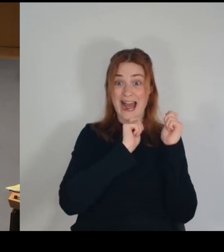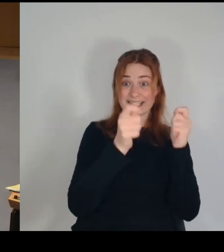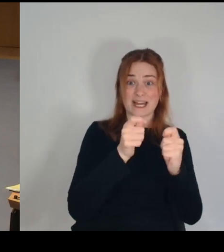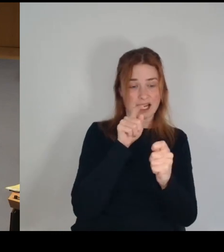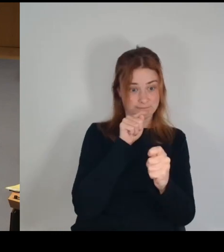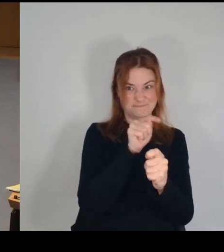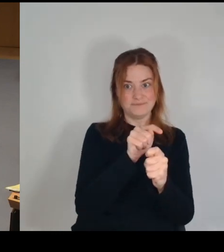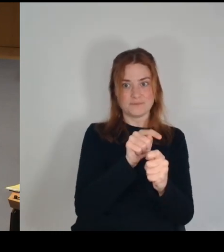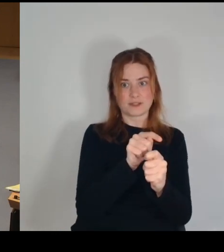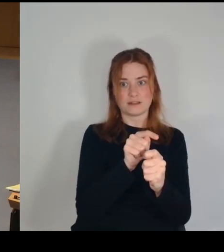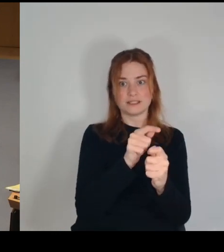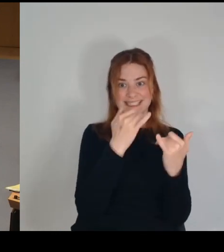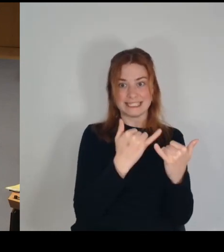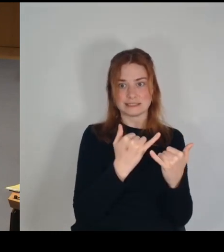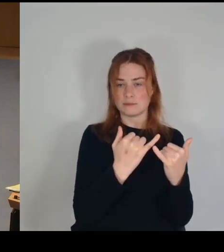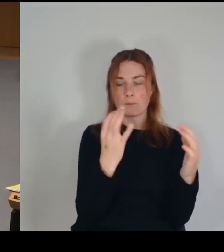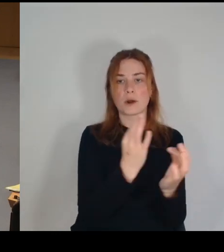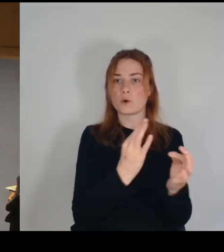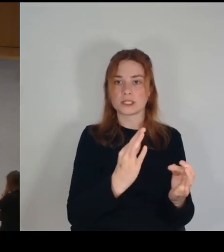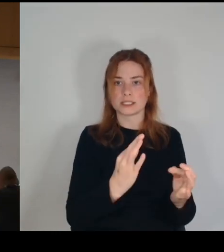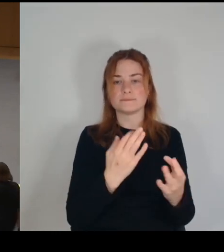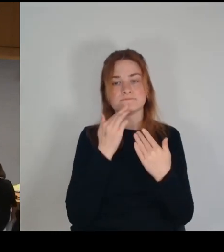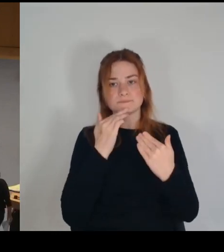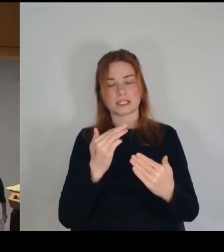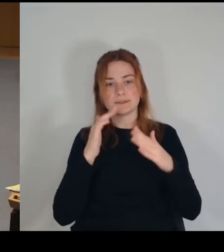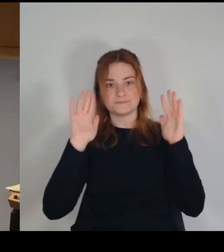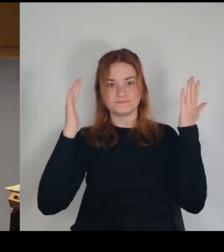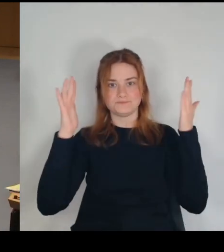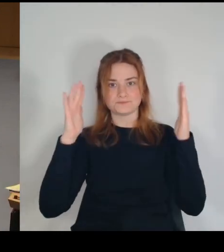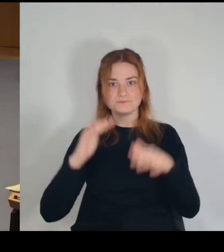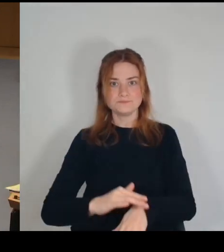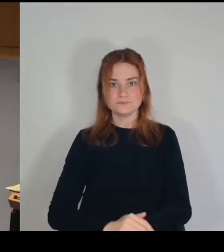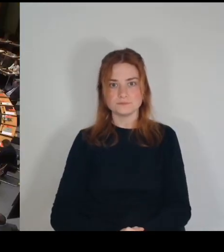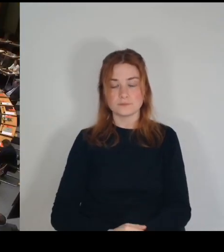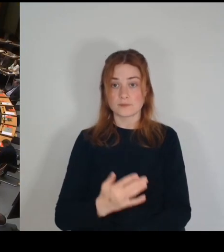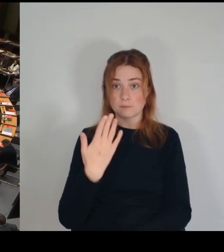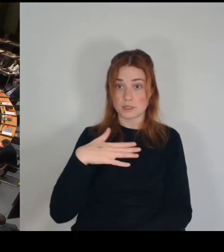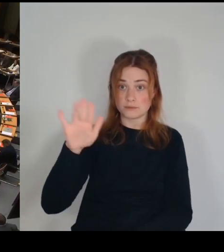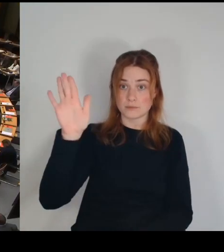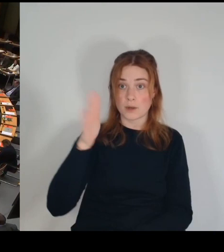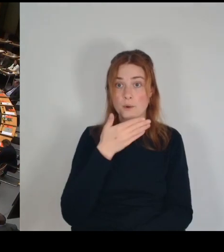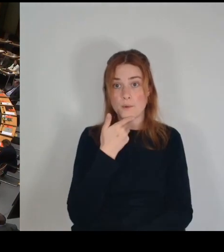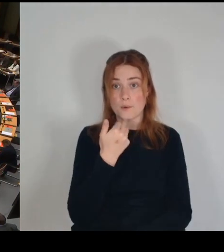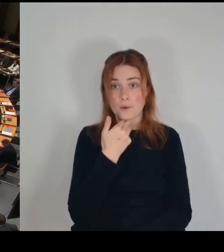Weitere Wortmeldungen liegen nicht vor. Zu dem Antrag der Fraktion Bündnis 90 Die Grünen und